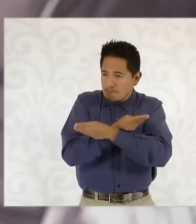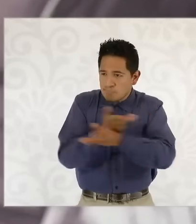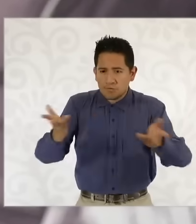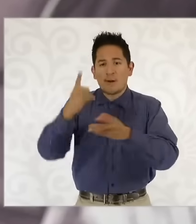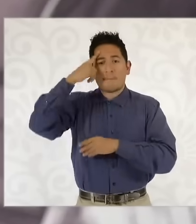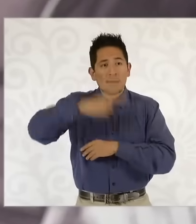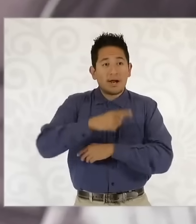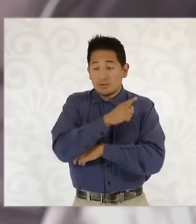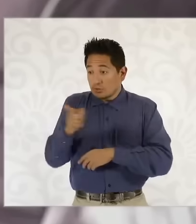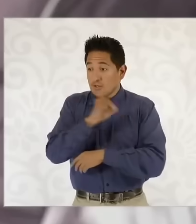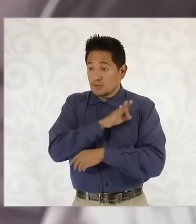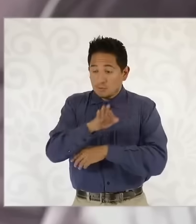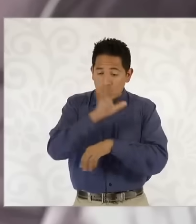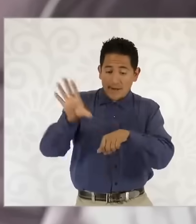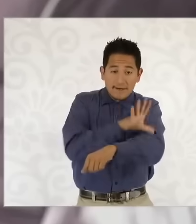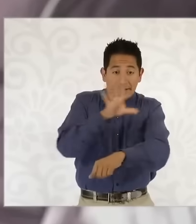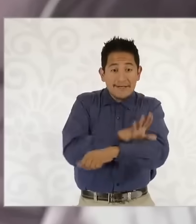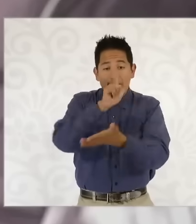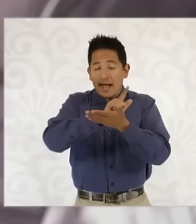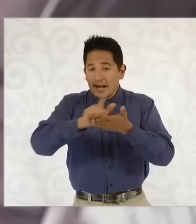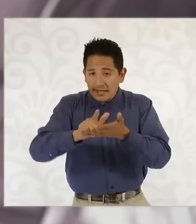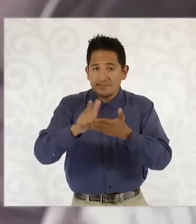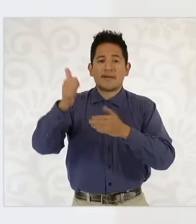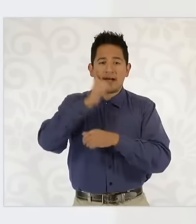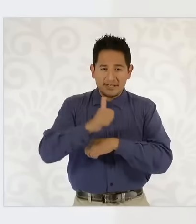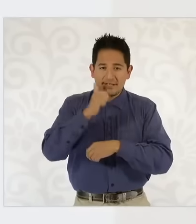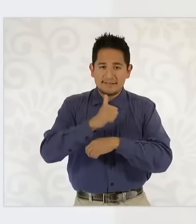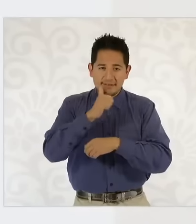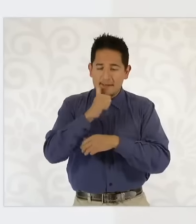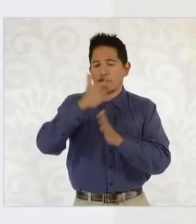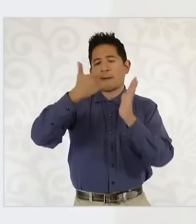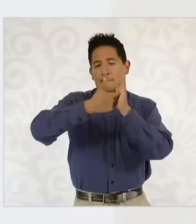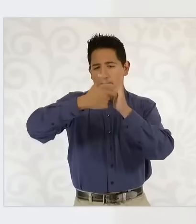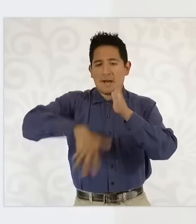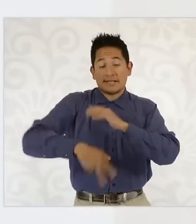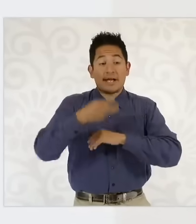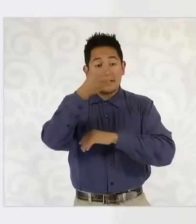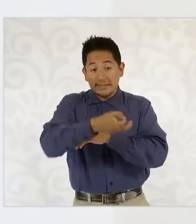más limpia y refrendando el compromiso de que las tarifas no aumenten por encima de la inflación.